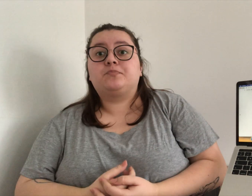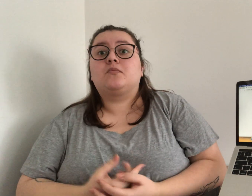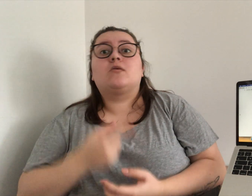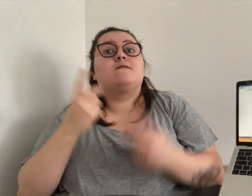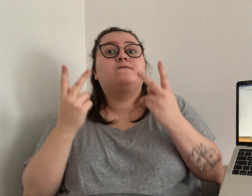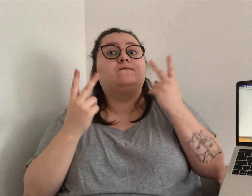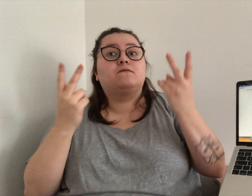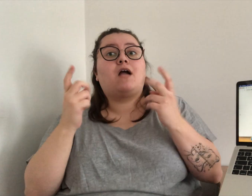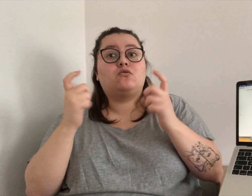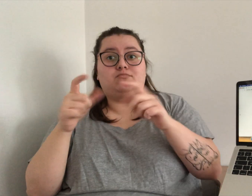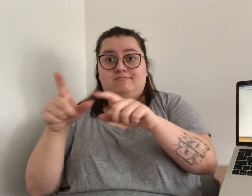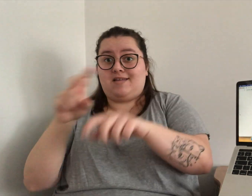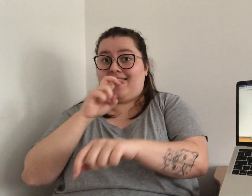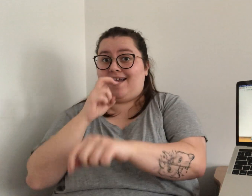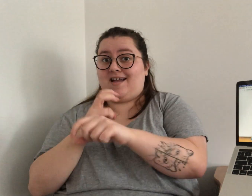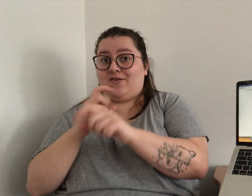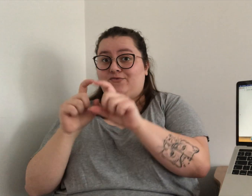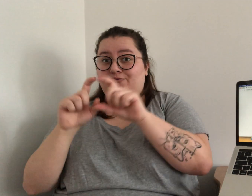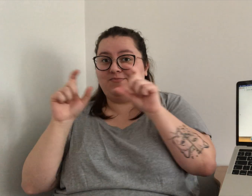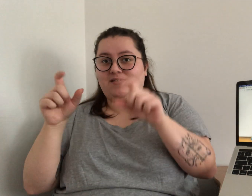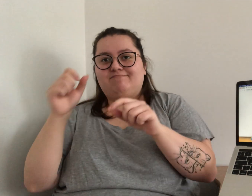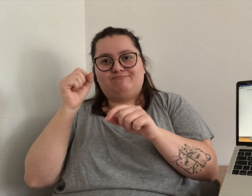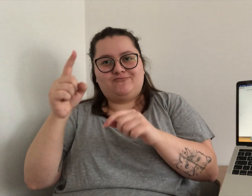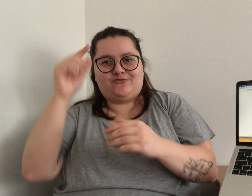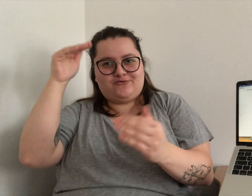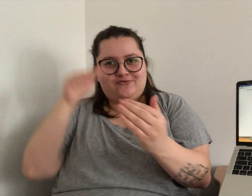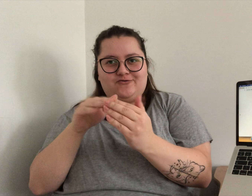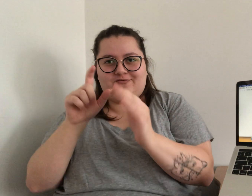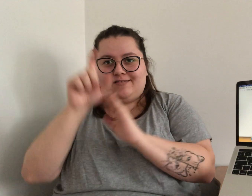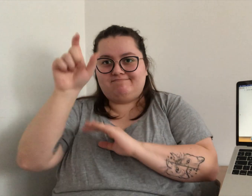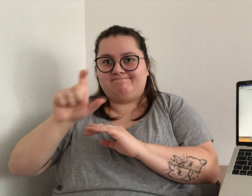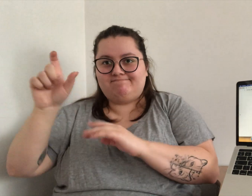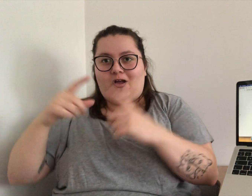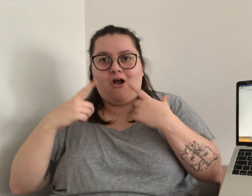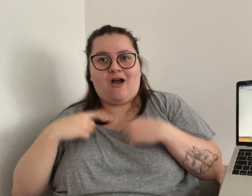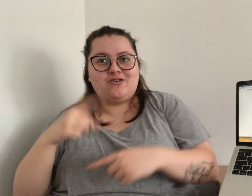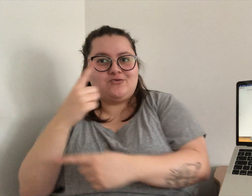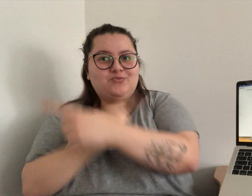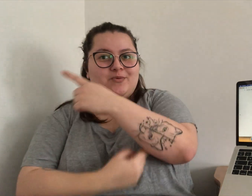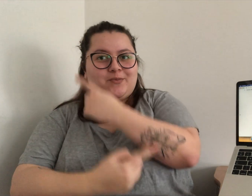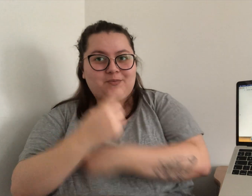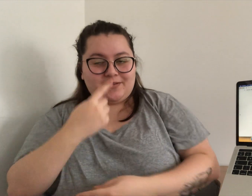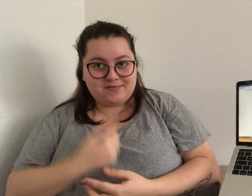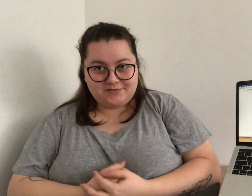Co istotne, maszyny są dostosowane do osób z niepełnosprawnościami.